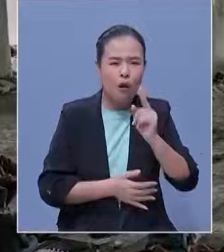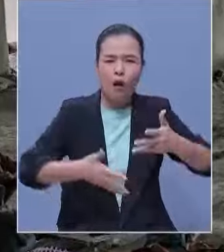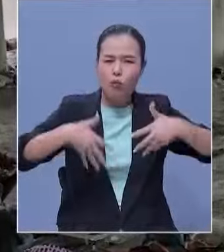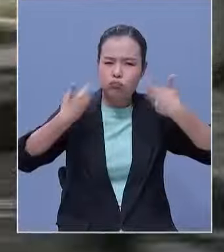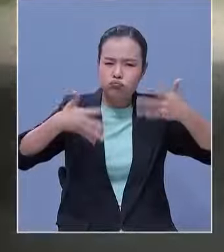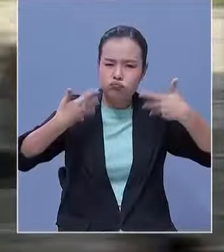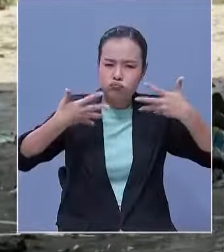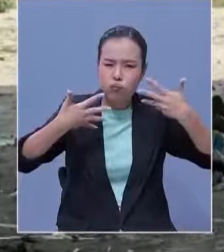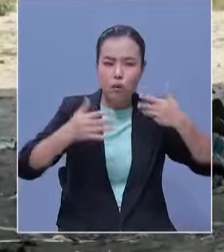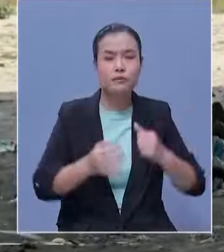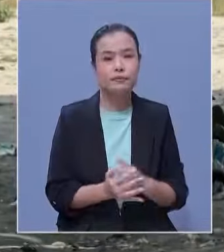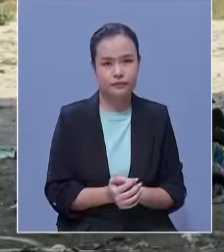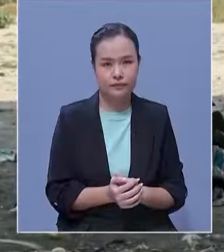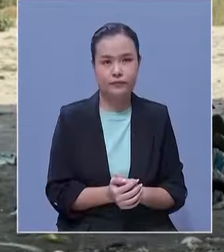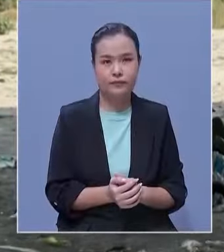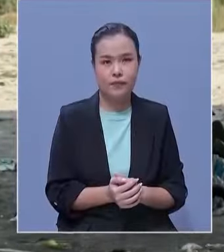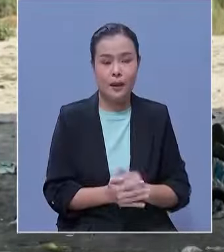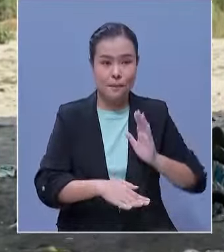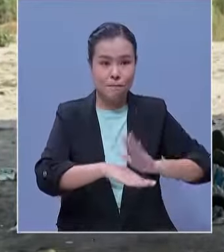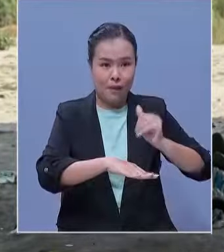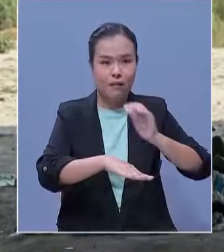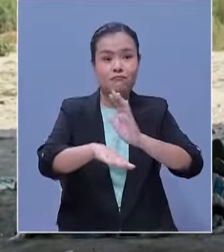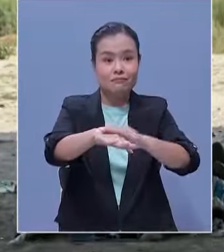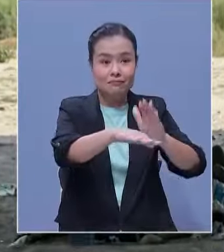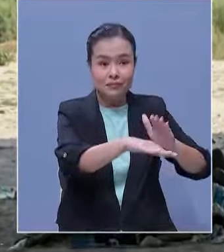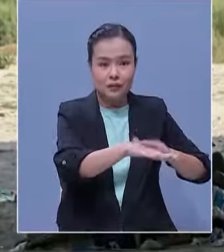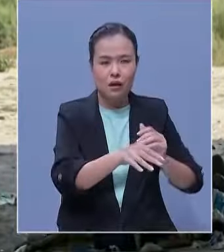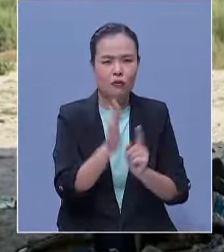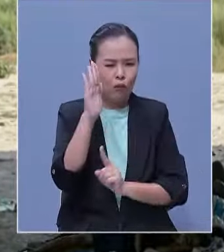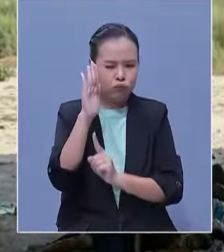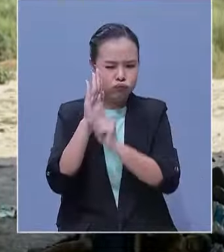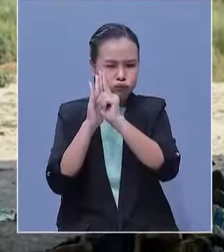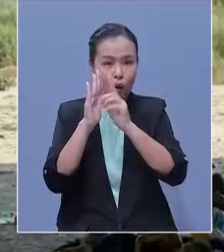จัดทั่วประเทศขณะที่ผู้เชี่ยวชาญก็ออกมา เตือนว่าคลื่นความร้อนกำลังจะกลายเป็น